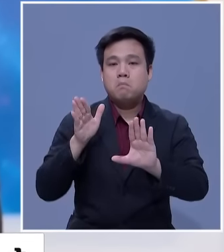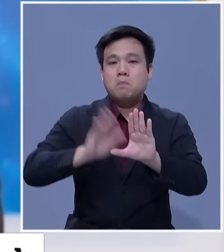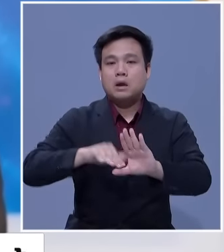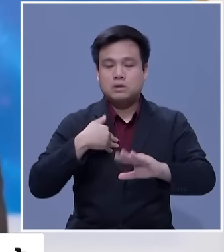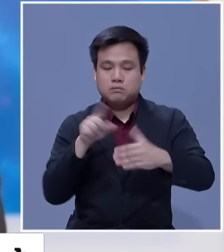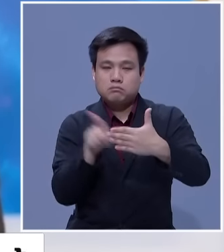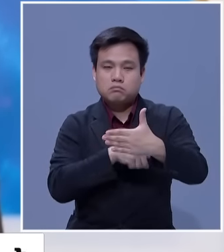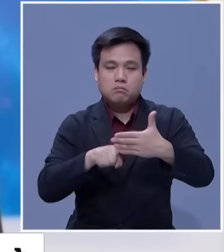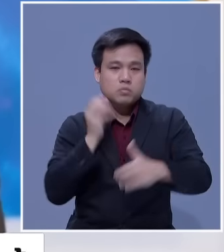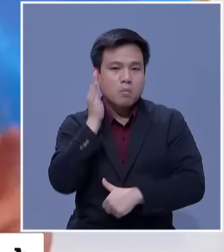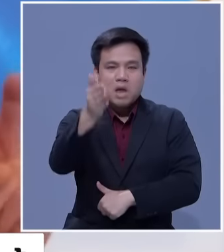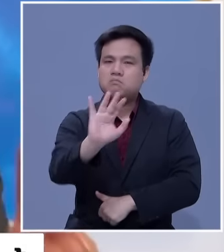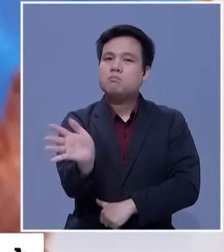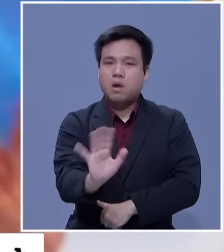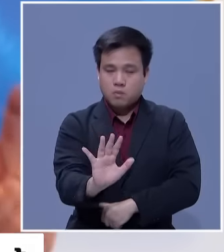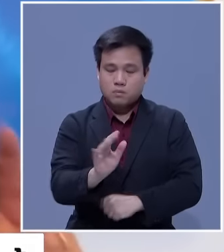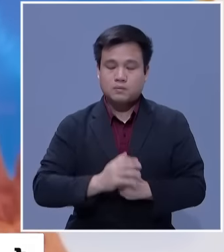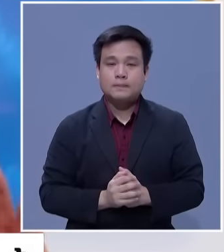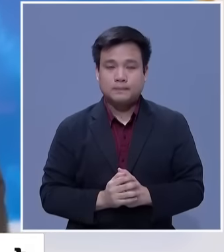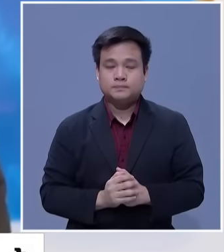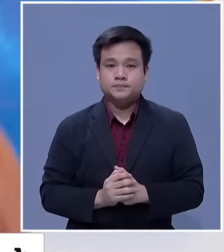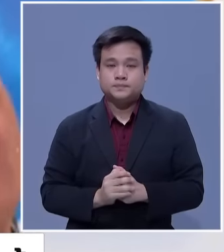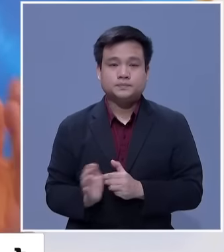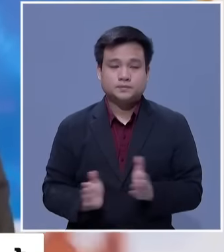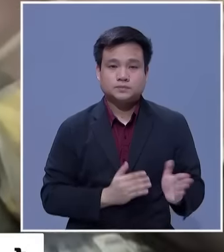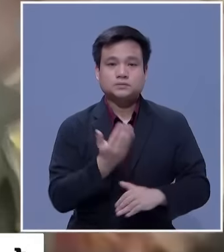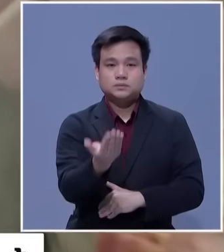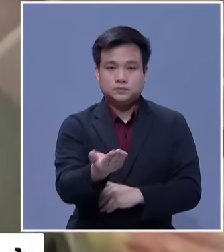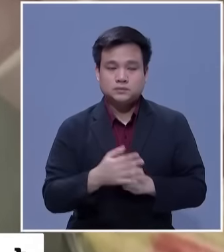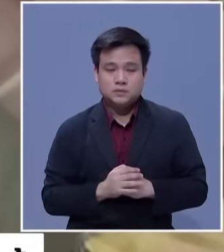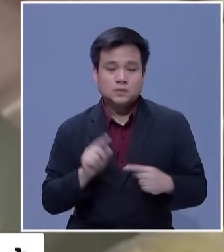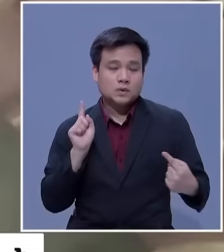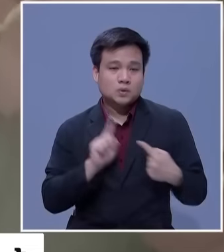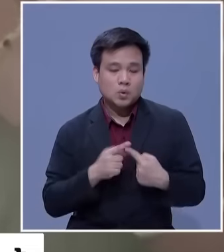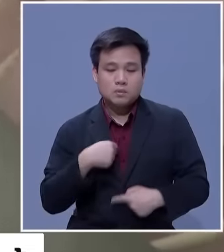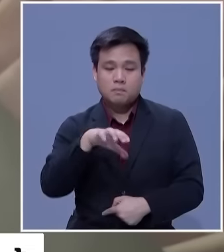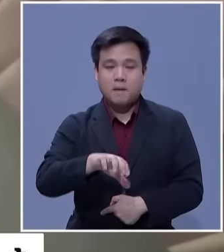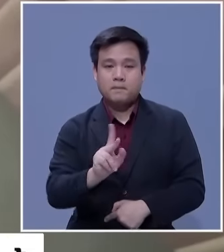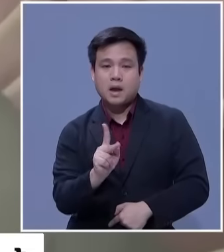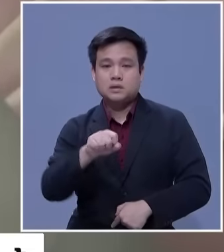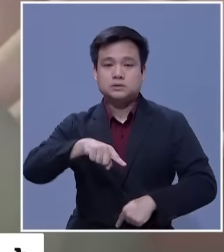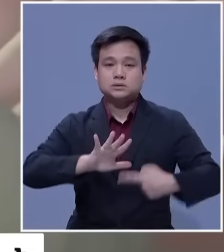การเลือกตั้งสมัยหน้าส่วนความเคลื่อนไหว ในฉนวนกาซ่าการให้วัคซีนโปลิโอกับเด็กๆ